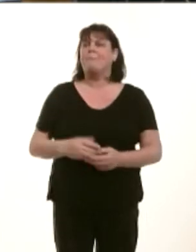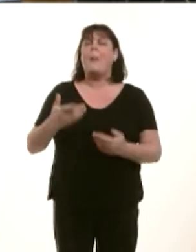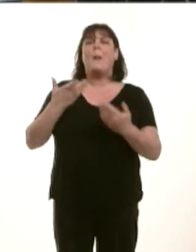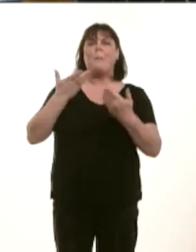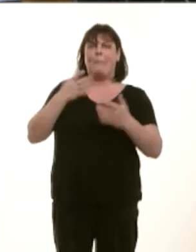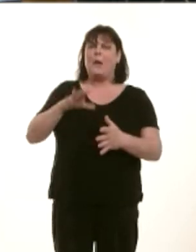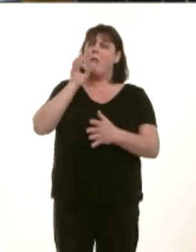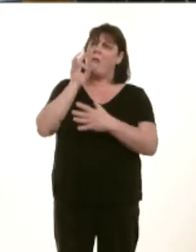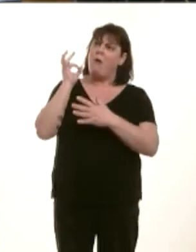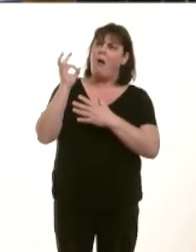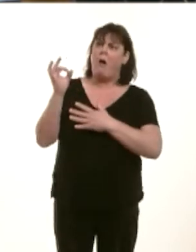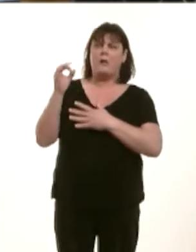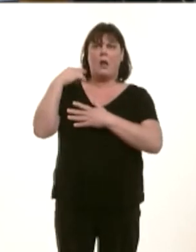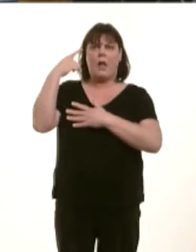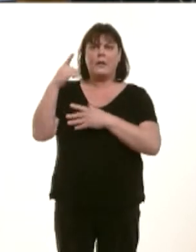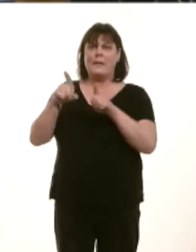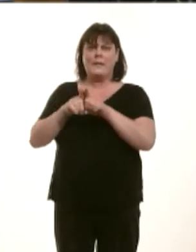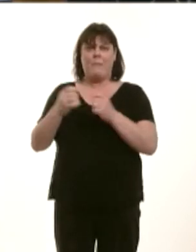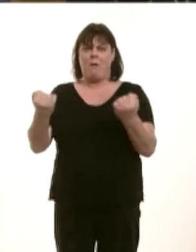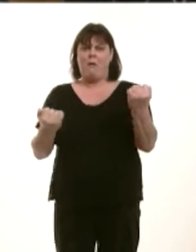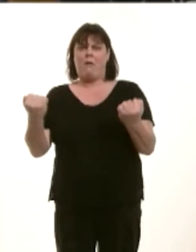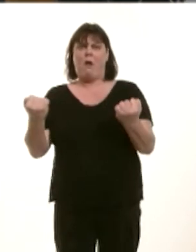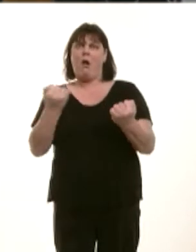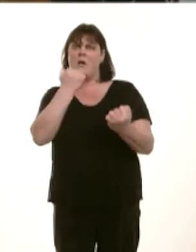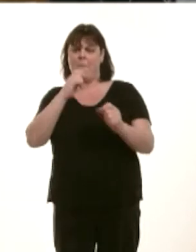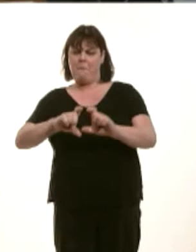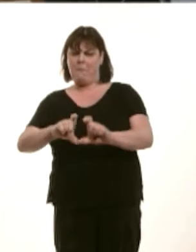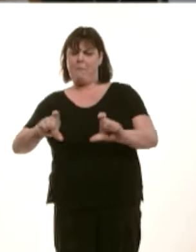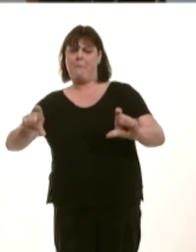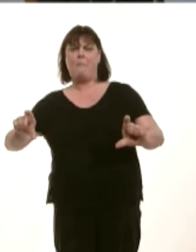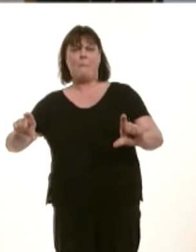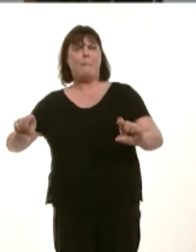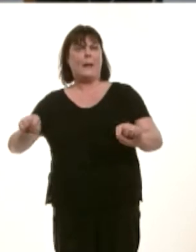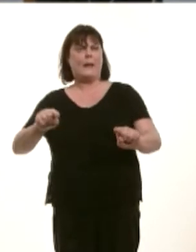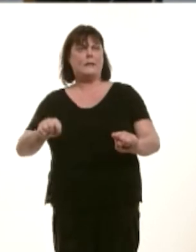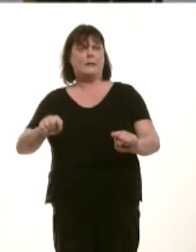Y peth a welais i yr wythnos diwethaf, aír esgus a oedd yn cael ei roi, oedd y pris.